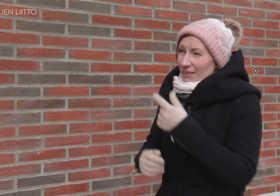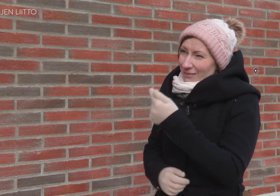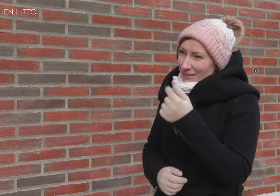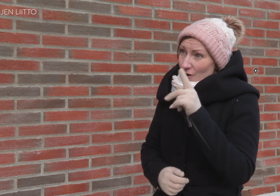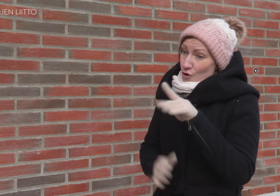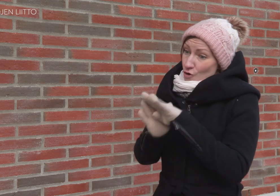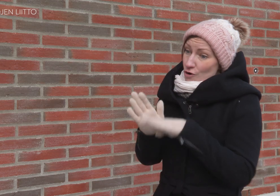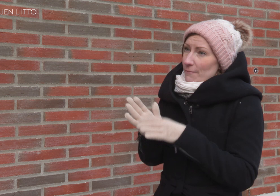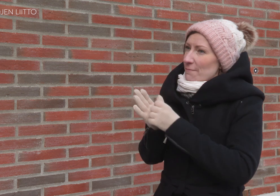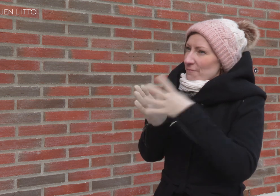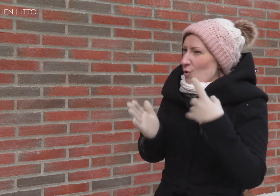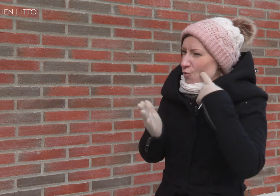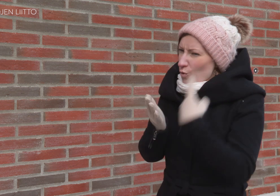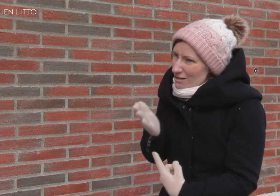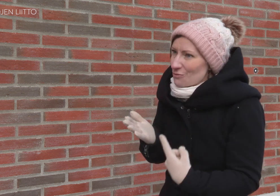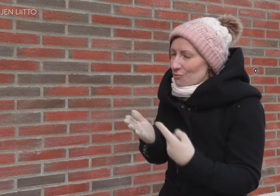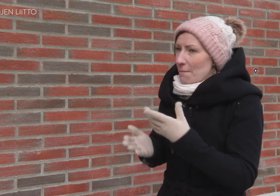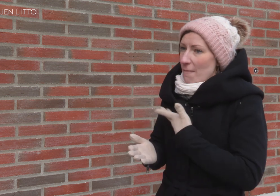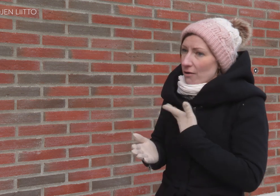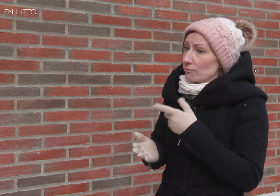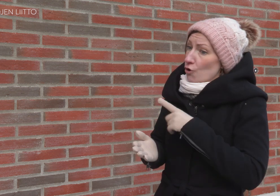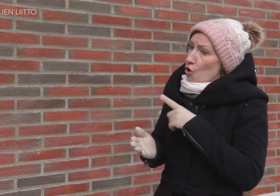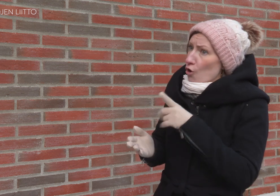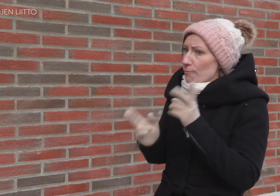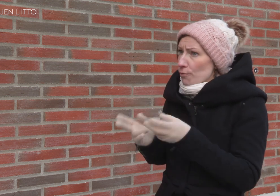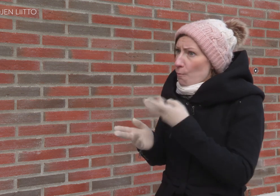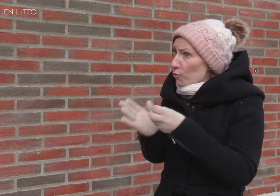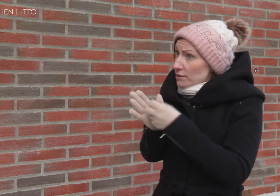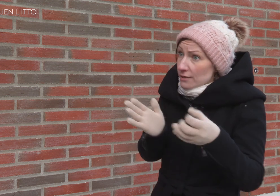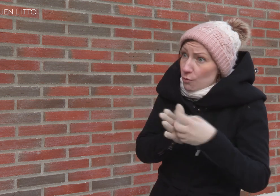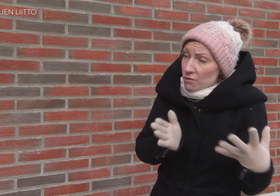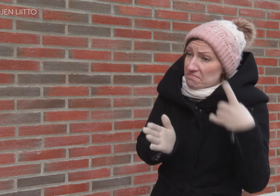Onko ohjelmaan osallistumisesta saamallasi julkisuudella ollut muita seuraamuksia?